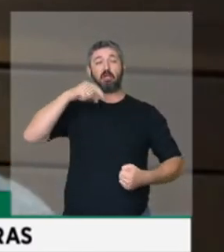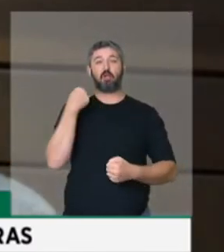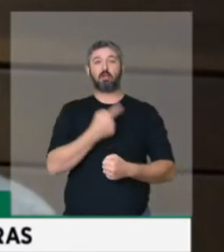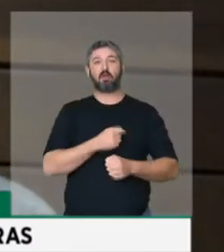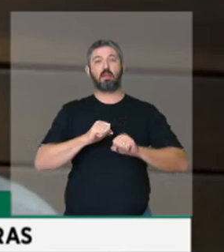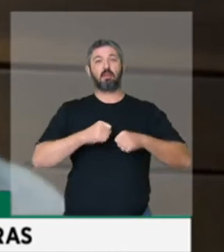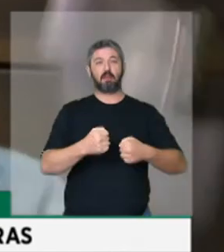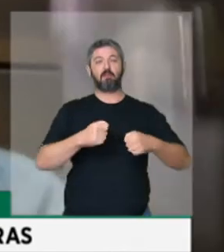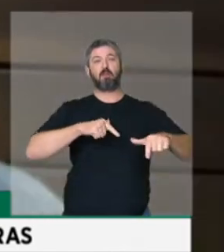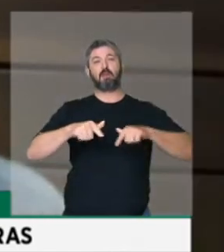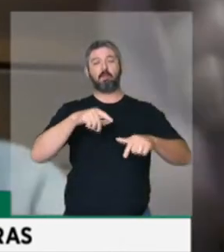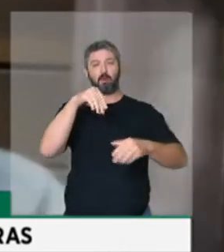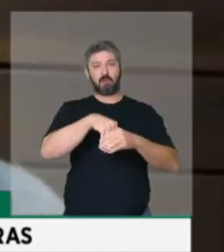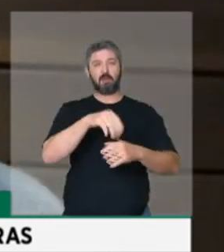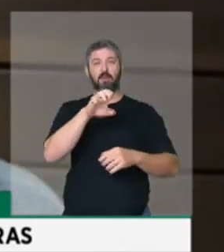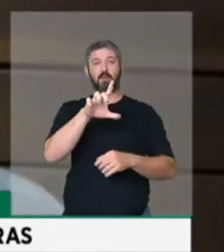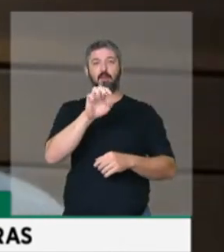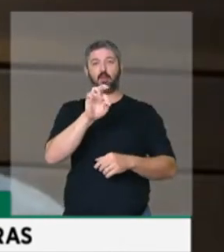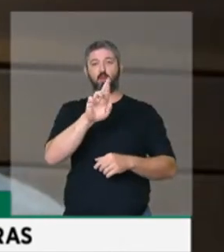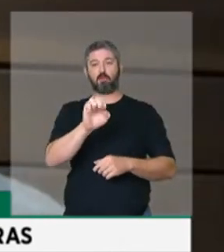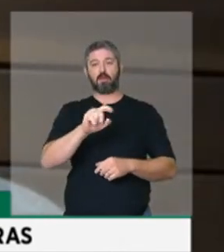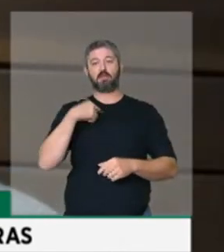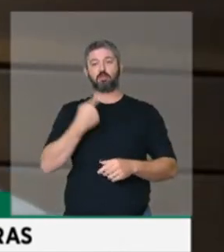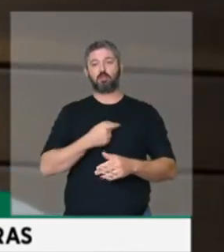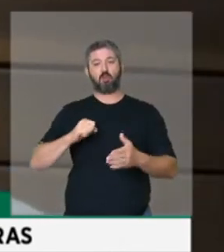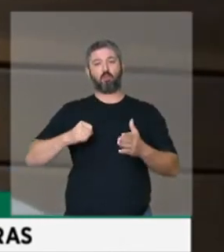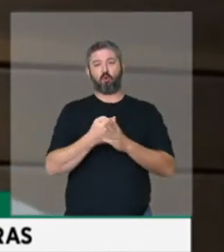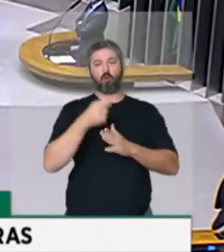PSOL NÃO É ENTREGUISTA, O PSOL DEFENDE A SOBERANIA NACIONAL, O PSOL DEFENDE NOSSAS ÁGUAS, O PSOL DEFENDE